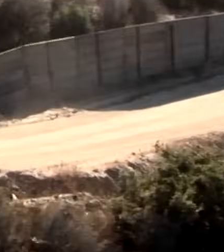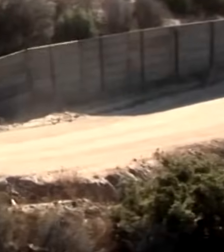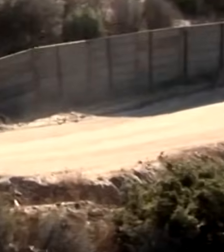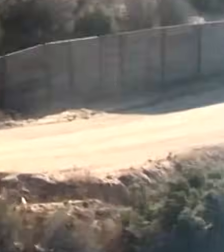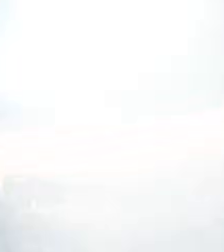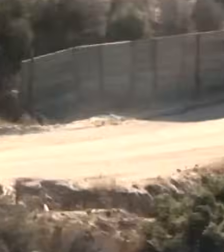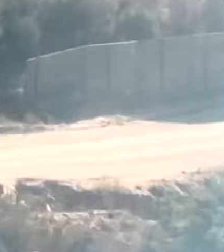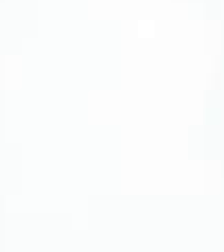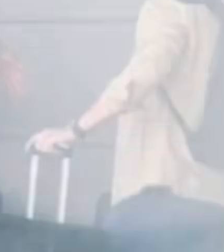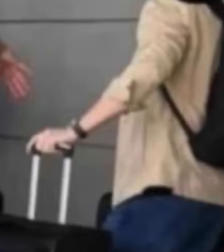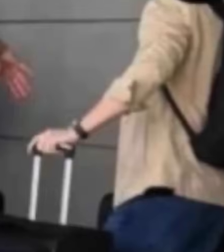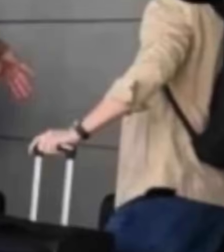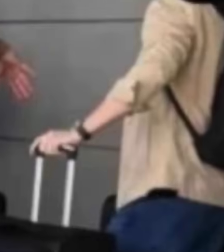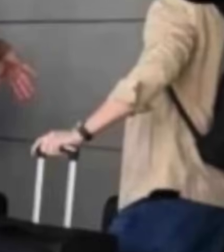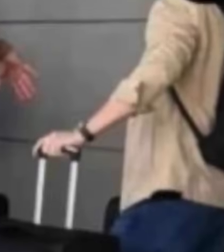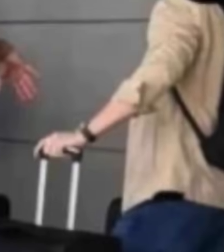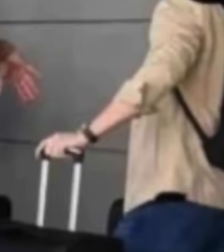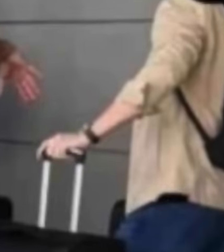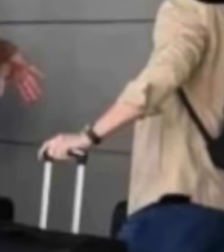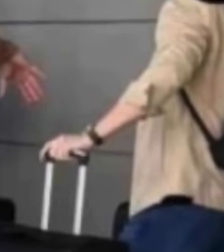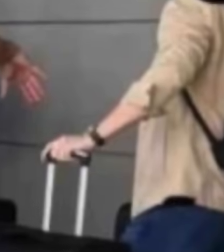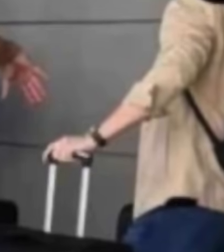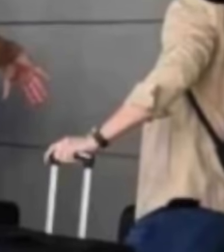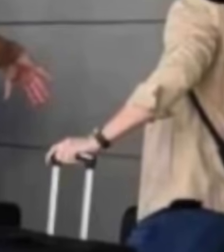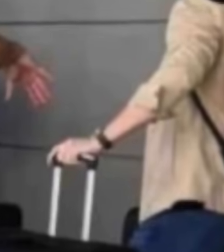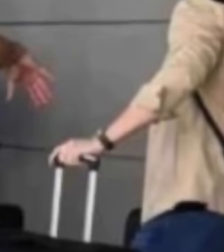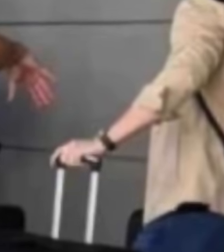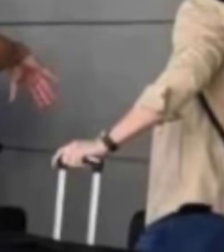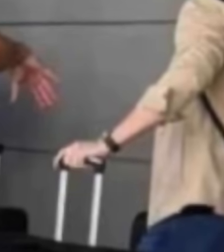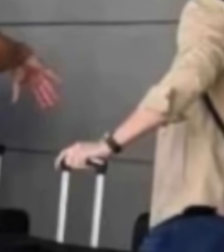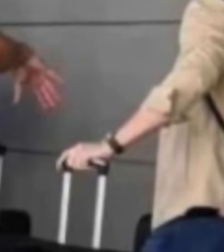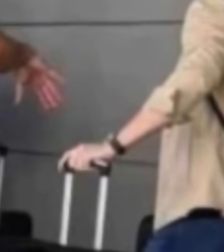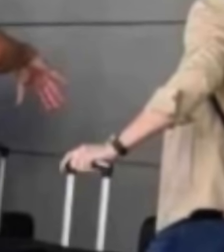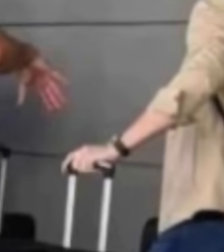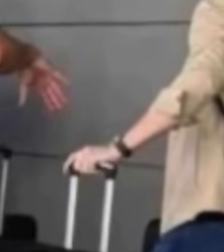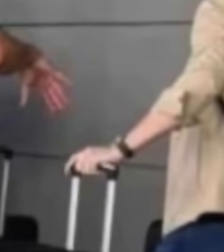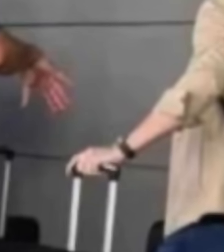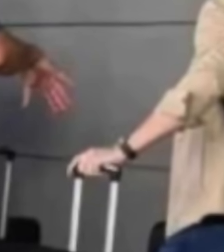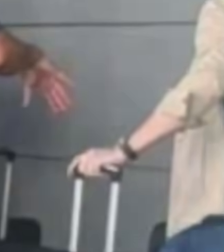de 17 familiares de Ovidio Guzmán a Estados Unidos al parecer en búsqueda de protección